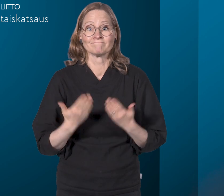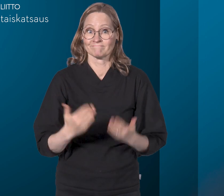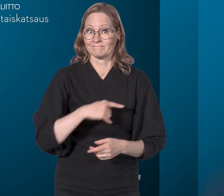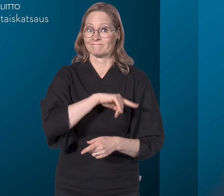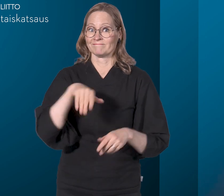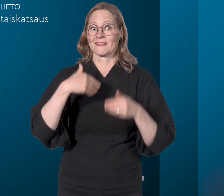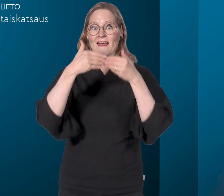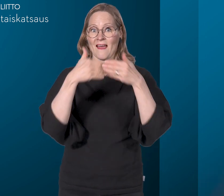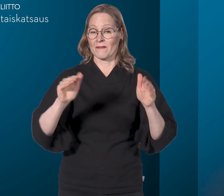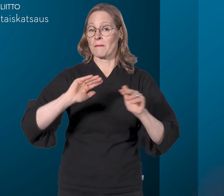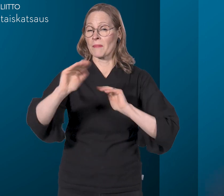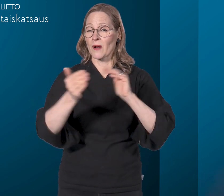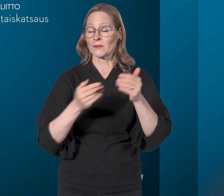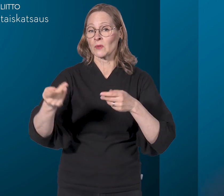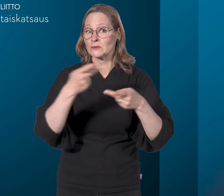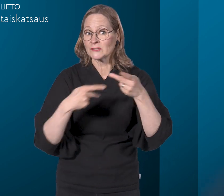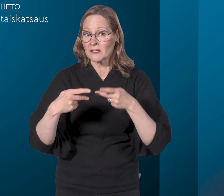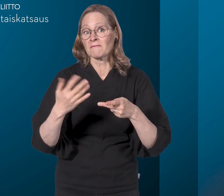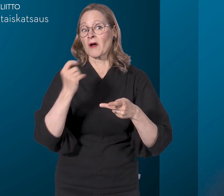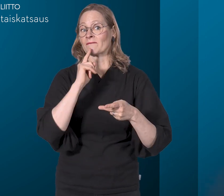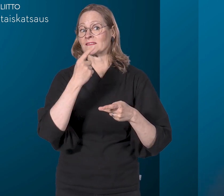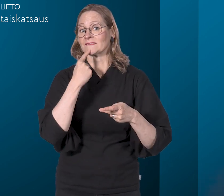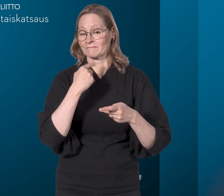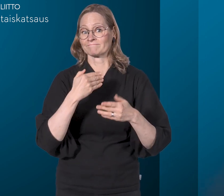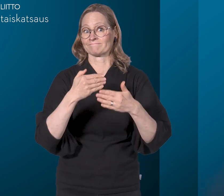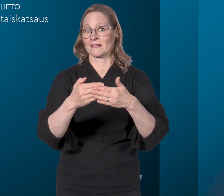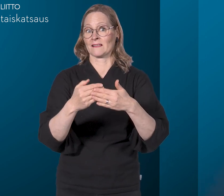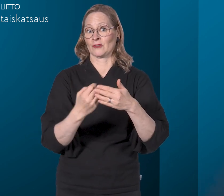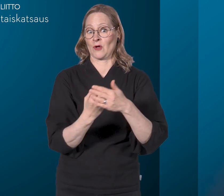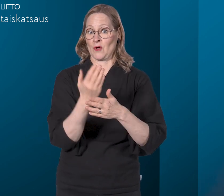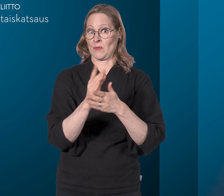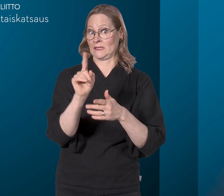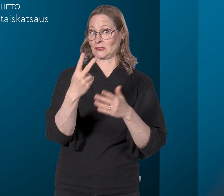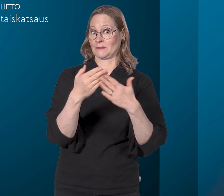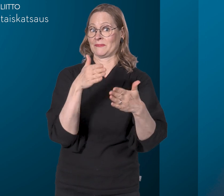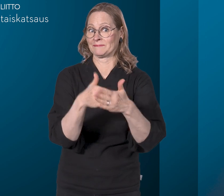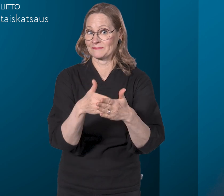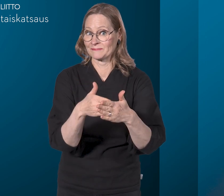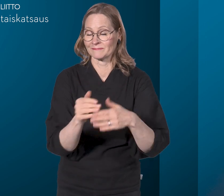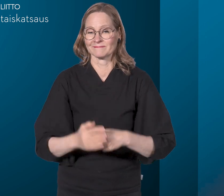Olemme nyt avanneet palautekyselyn, johon voi vastata 12.5. saakka.